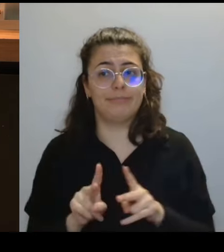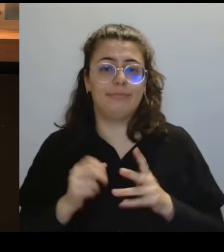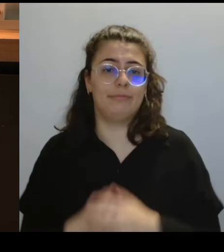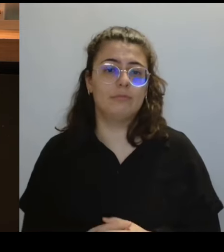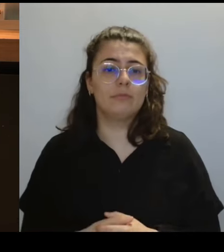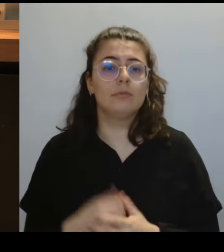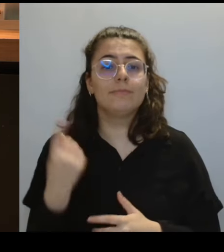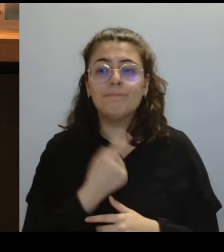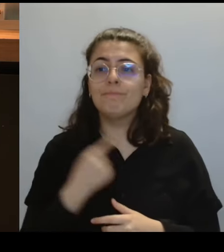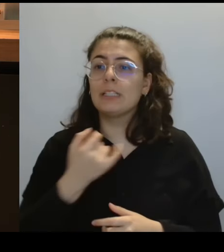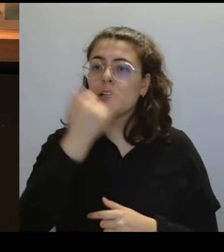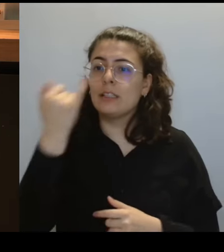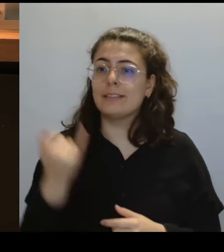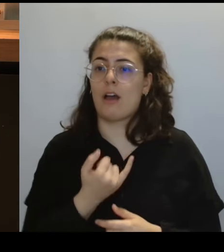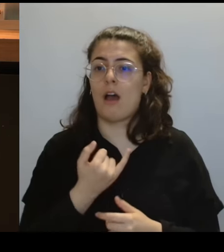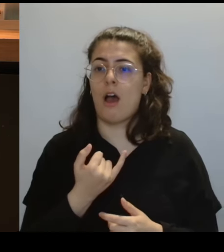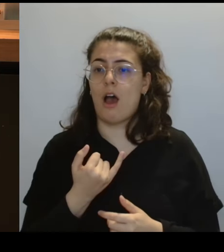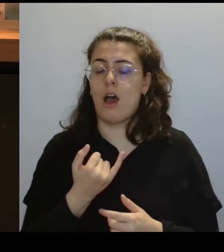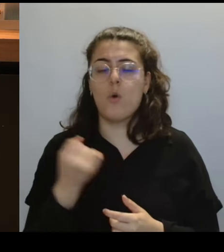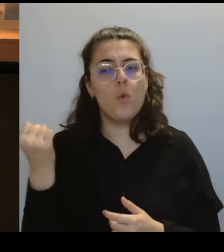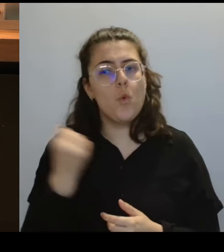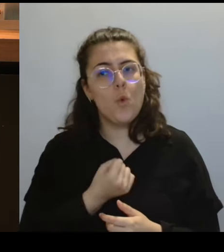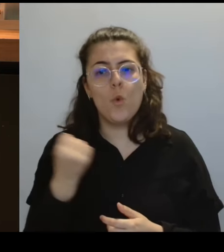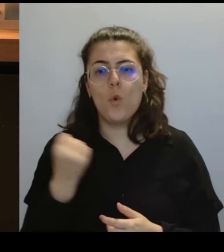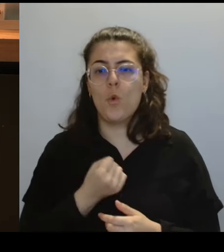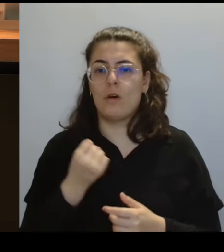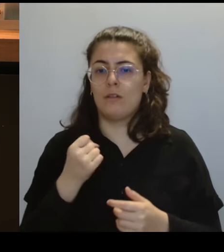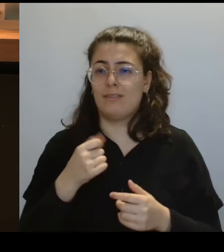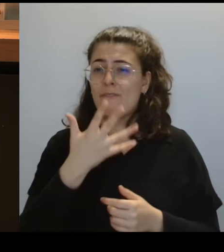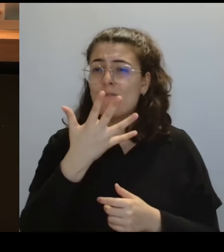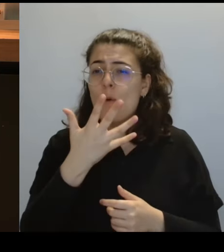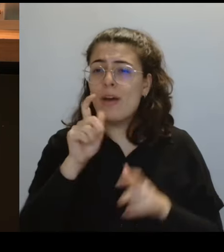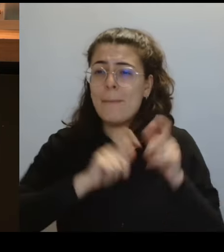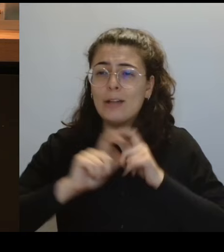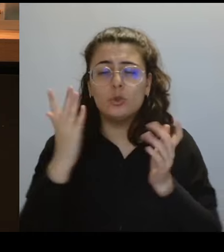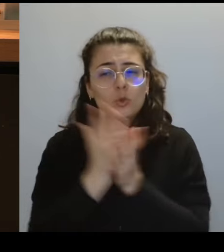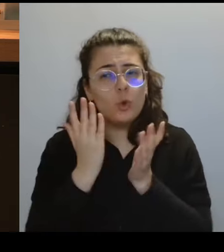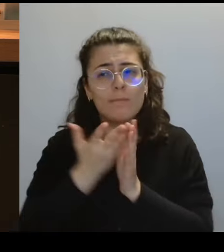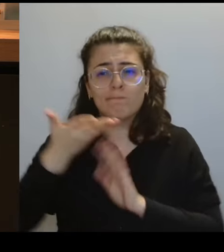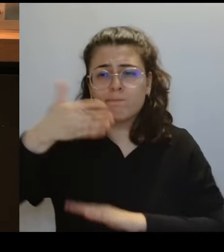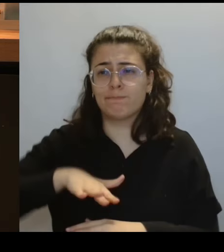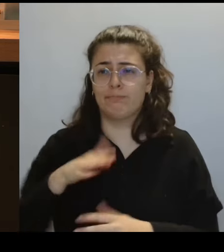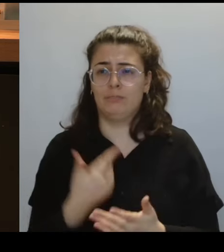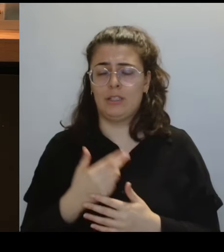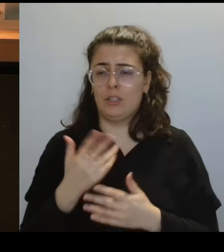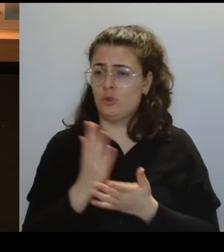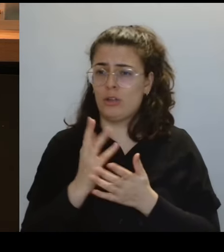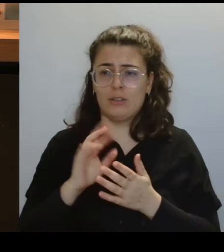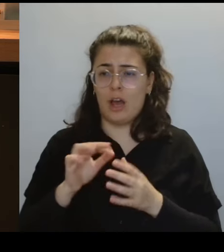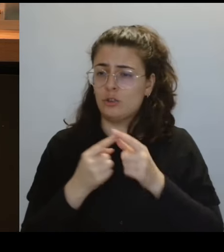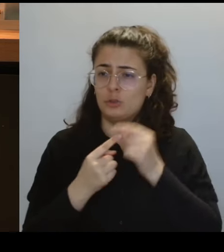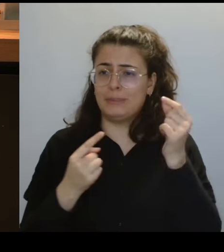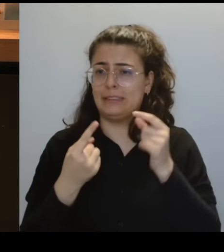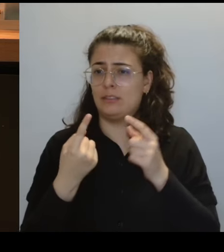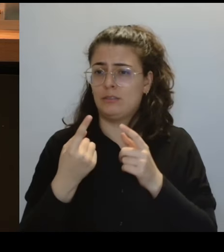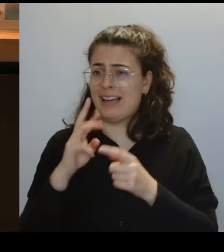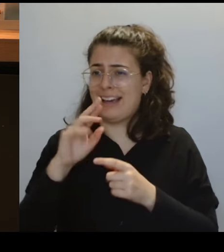bereits fünf Menschen, die ums Leben gekommen sind, auf Berliner Straßen, Opfer vom Berliner Straßenverkehr. Gestern hat Senatorin